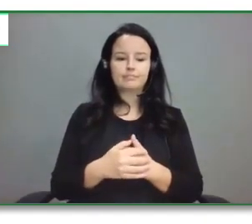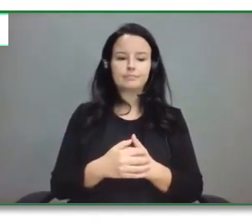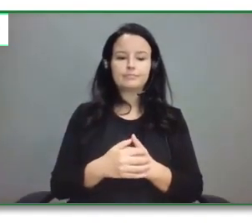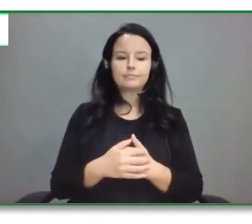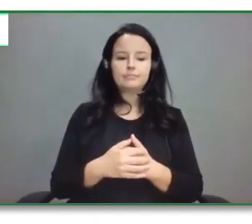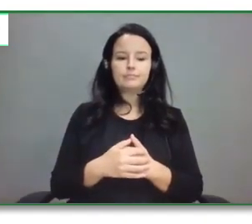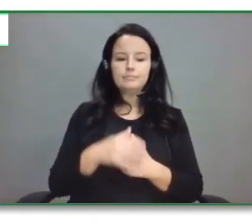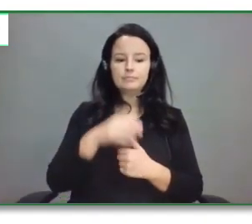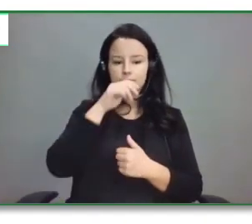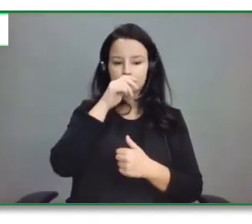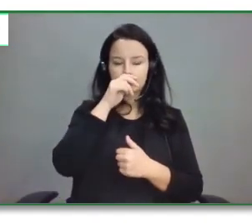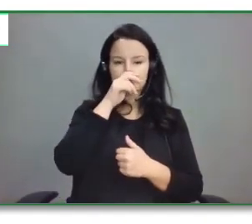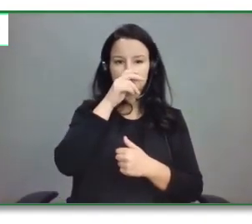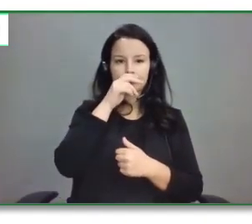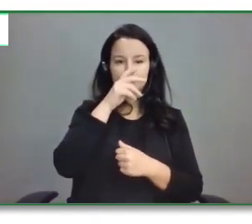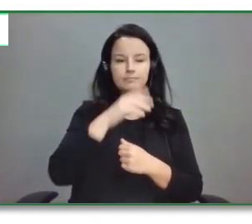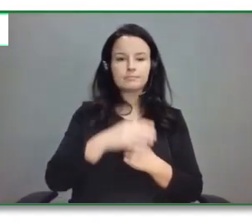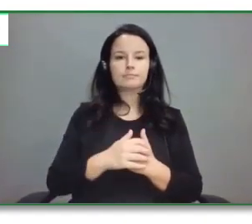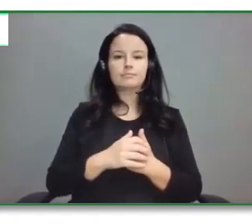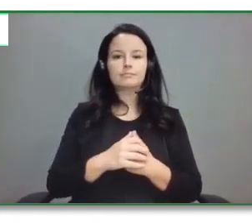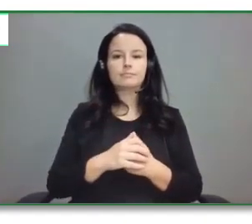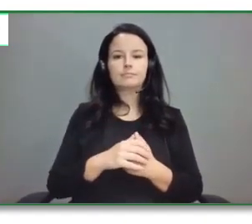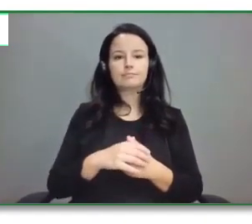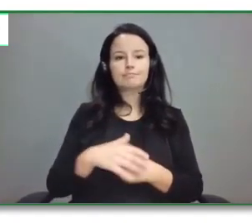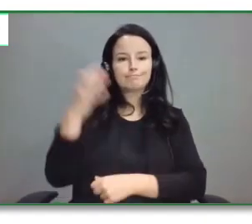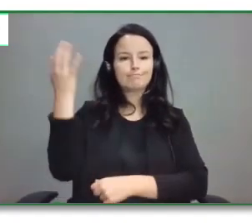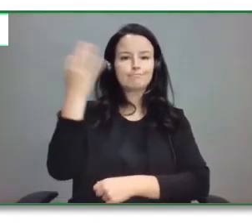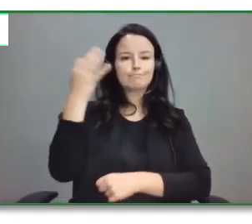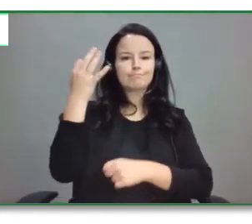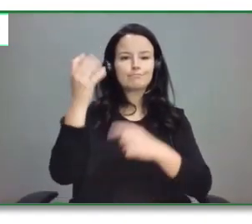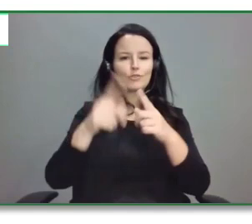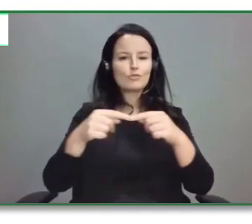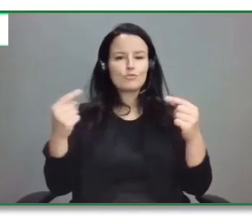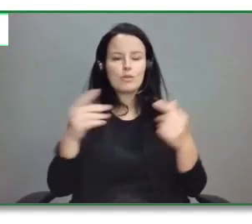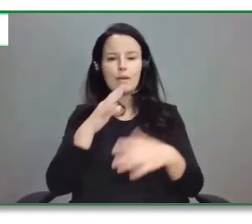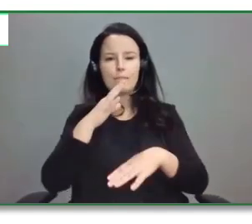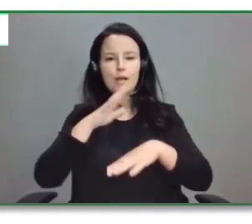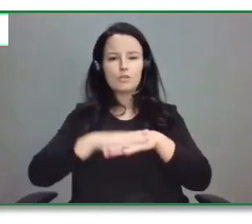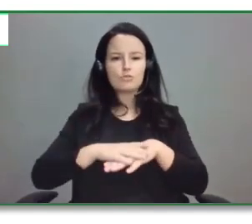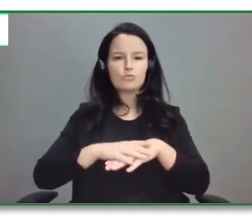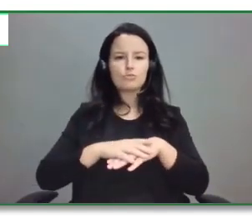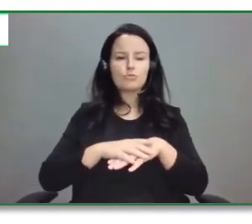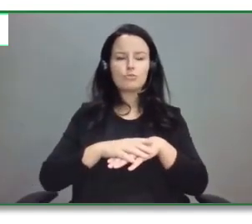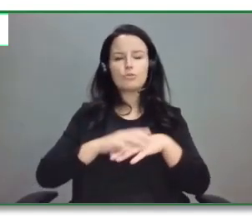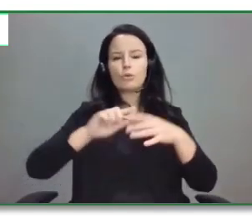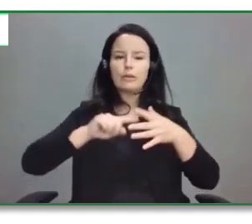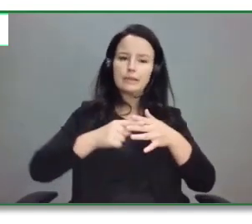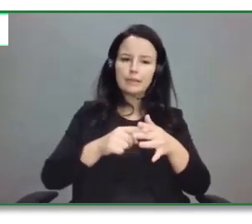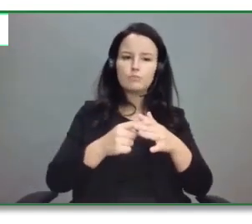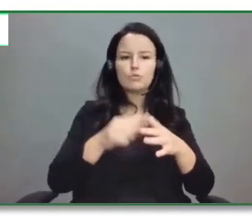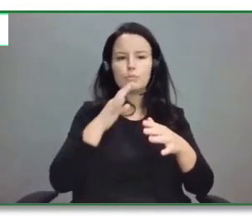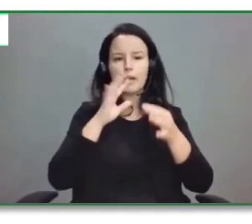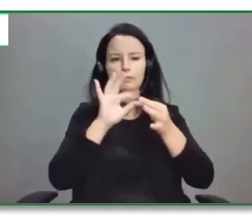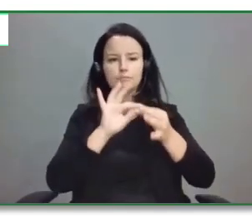au cours de mon intervention je vais exposer une introduction qu'une